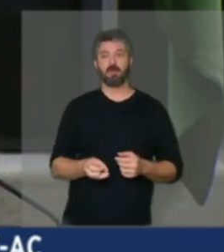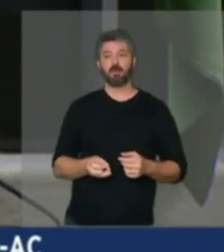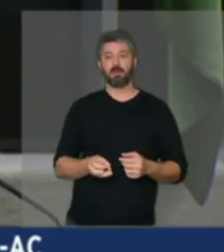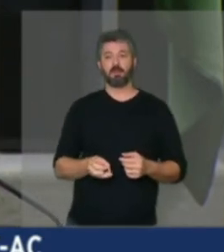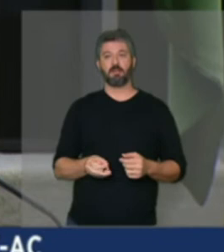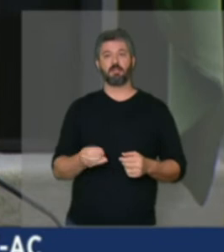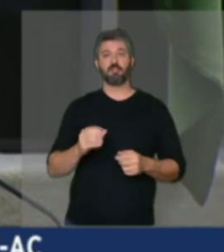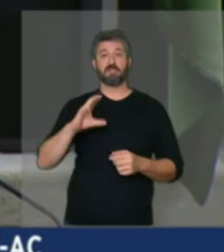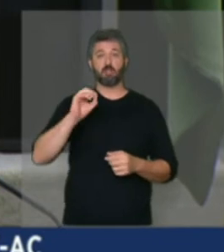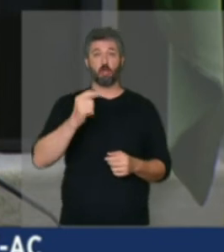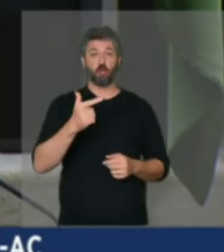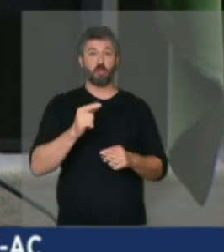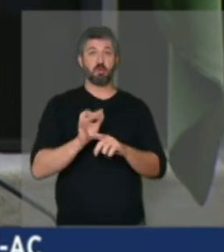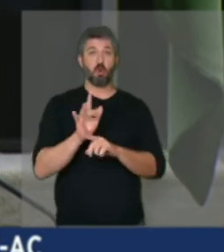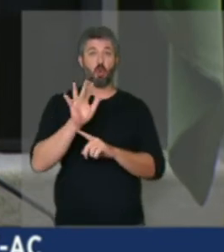POLÍTICAS... ALTA EMISSÃO DE